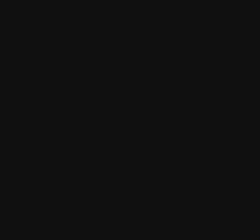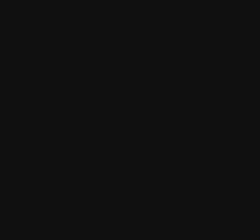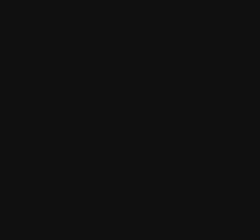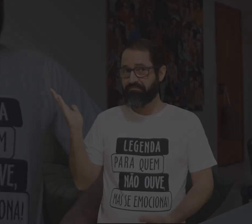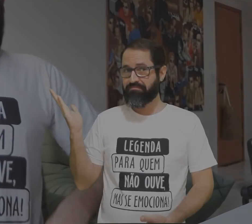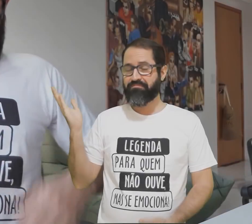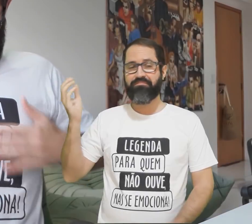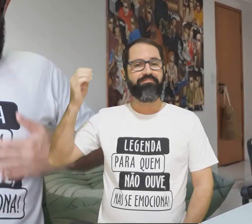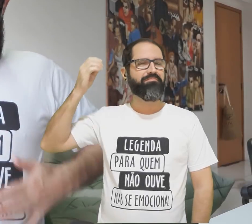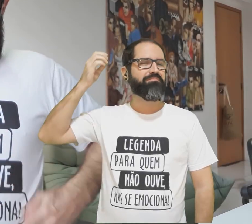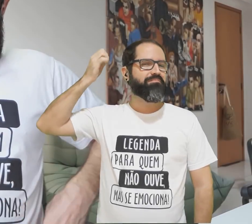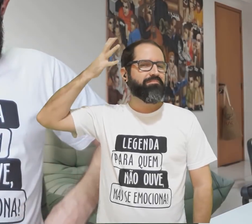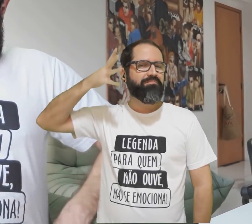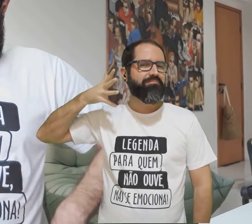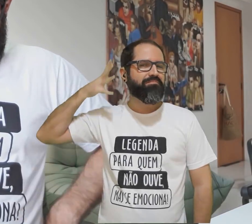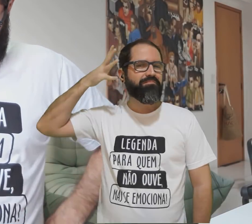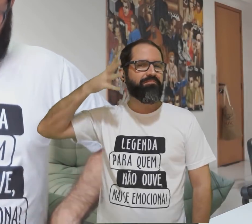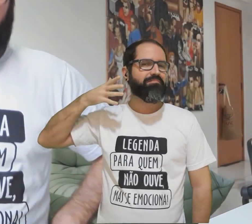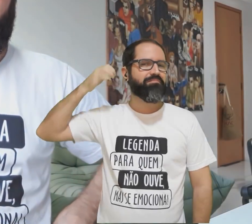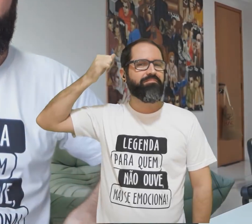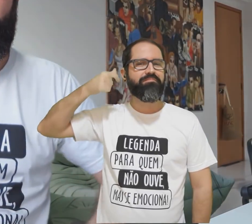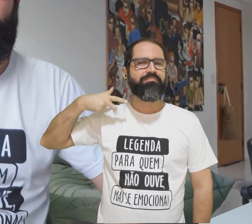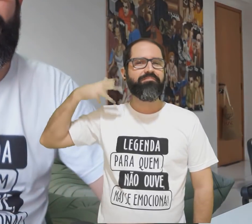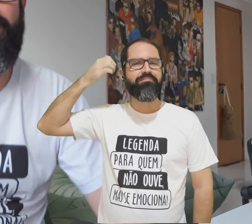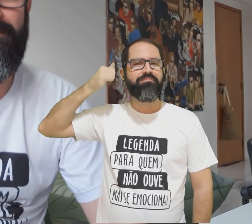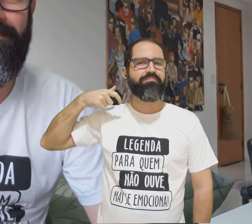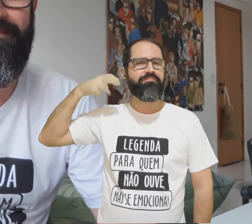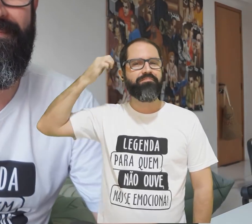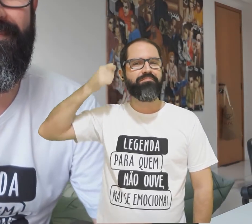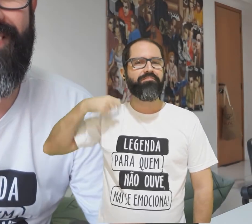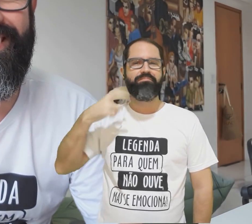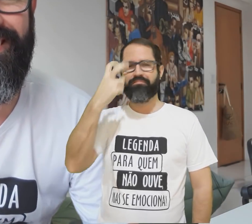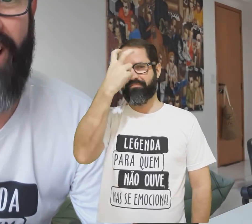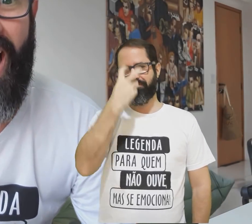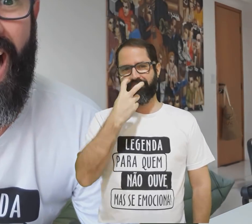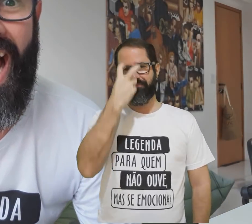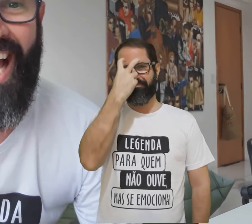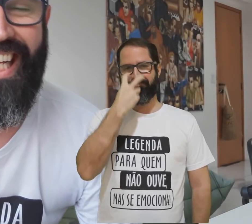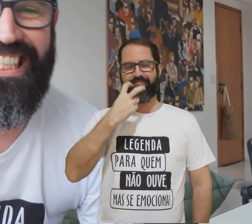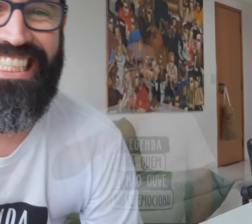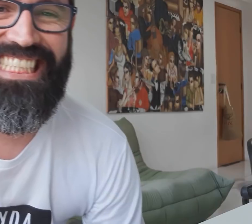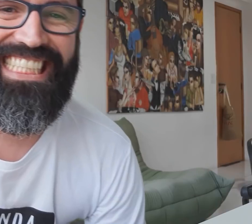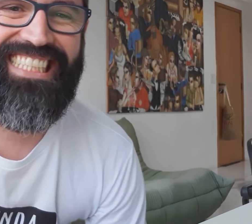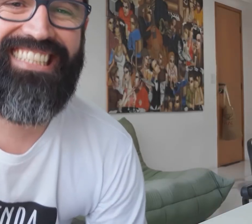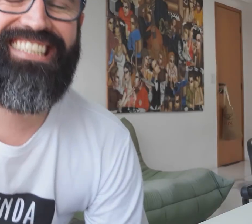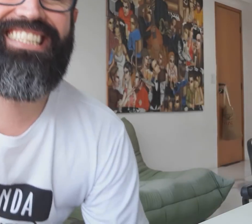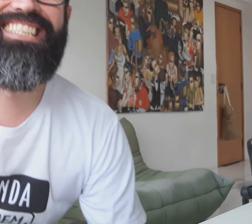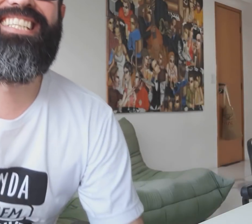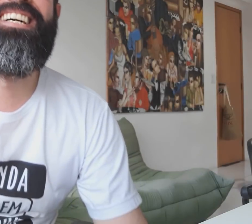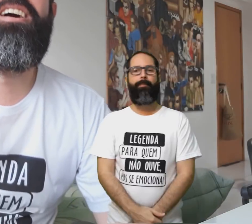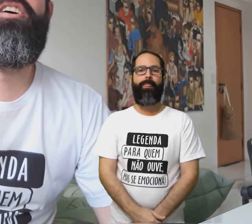[Audiodescrição]